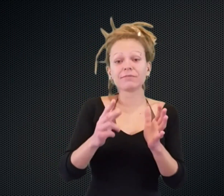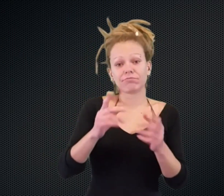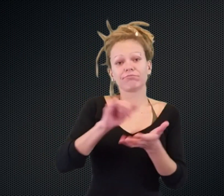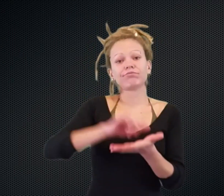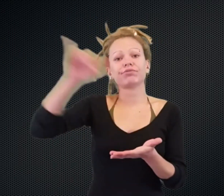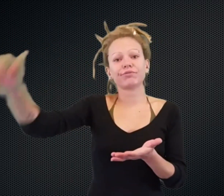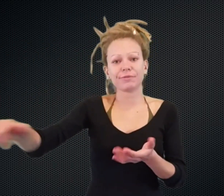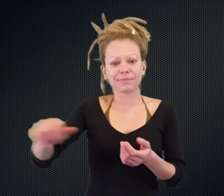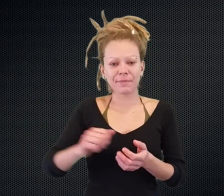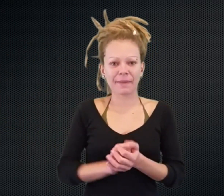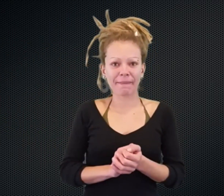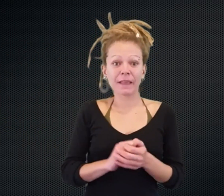avant que le volontaire se rendre sur place au Bénin.